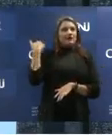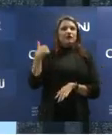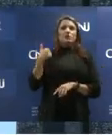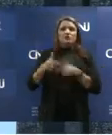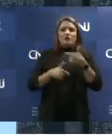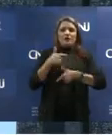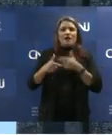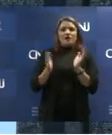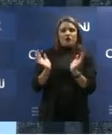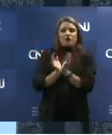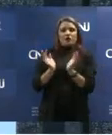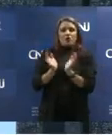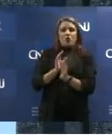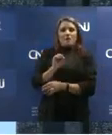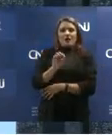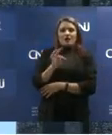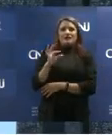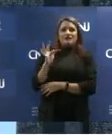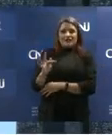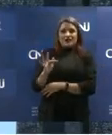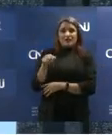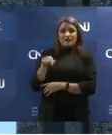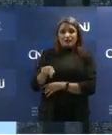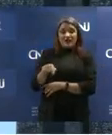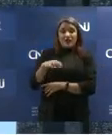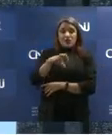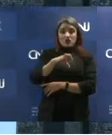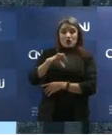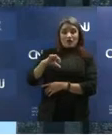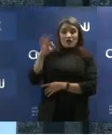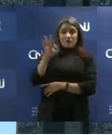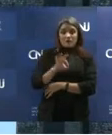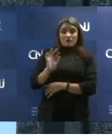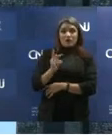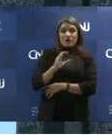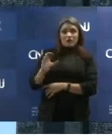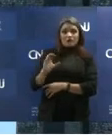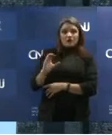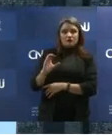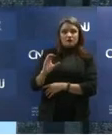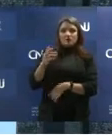que as turmas julgou 90 por cento de habeas corpus, julgava os habeas corpus na turma do Supremo.